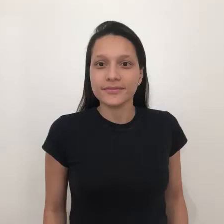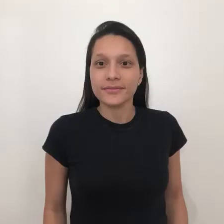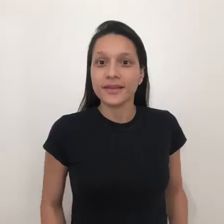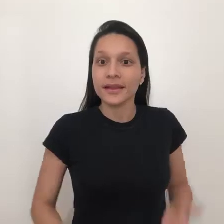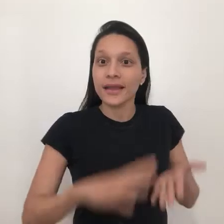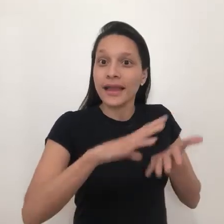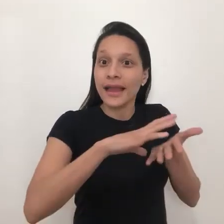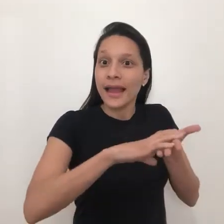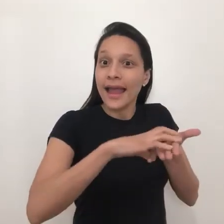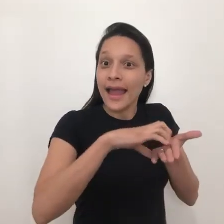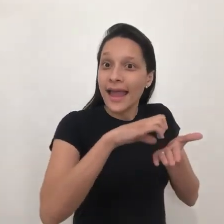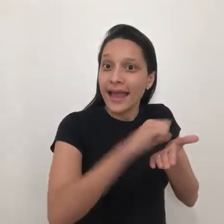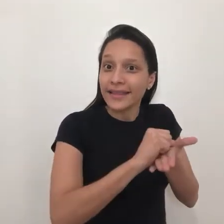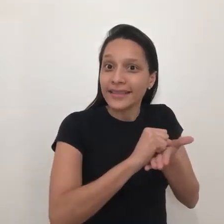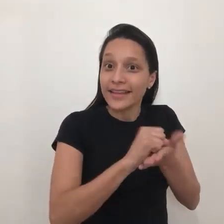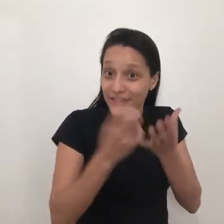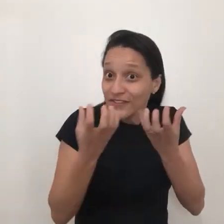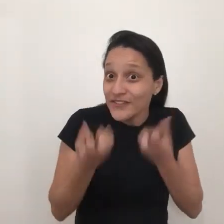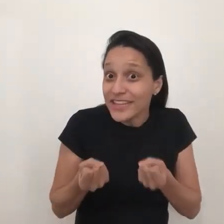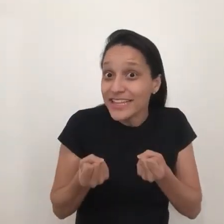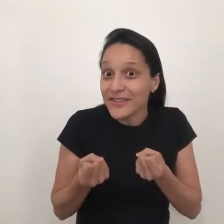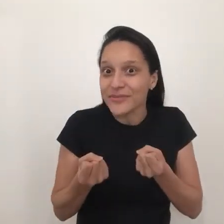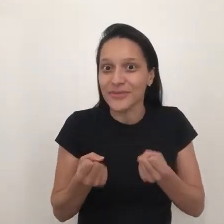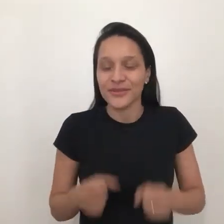Vamos fazer o cadastro?